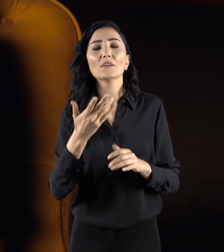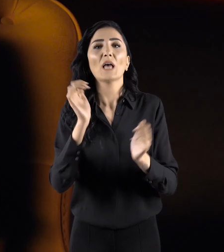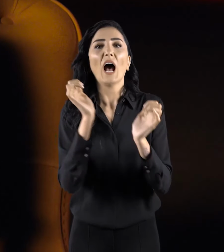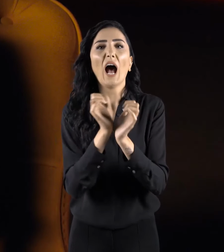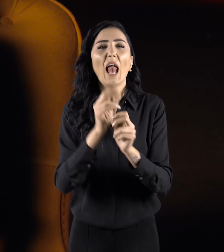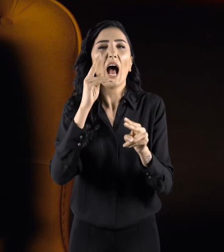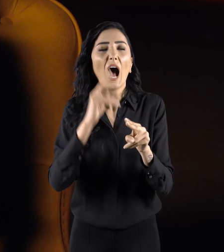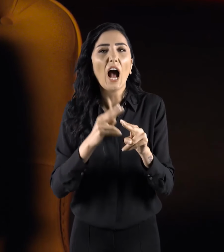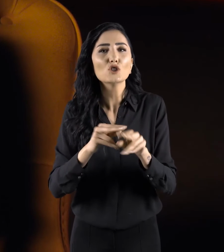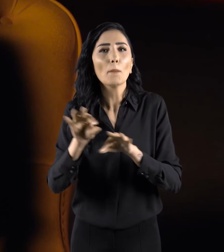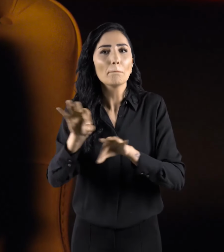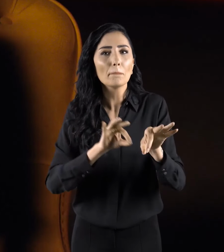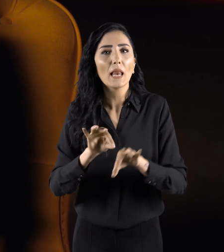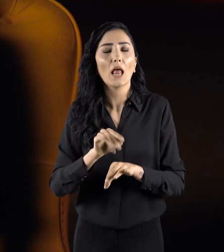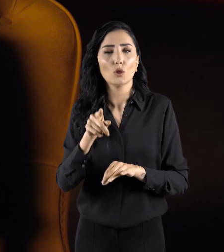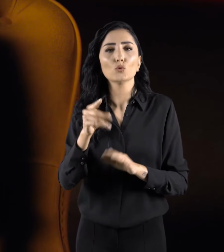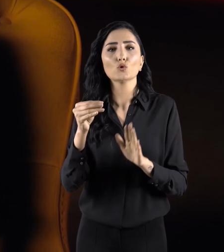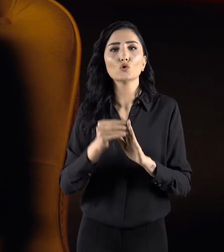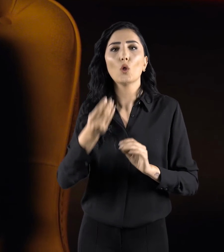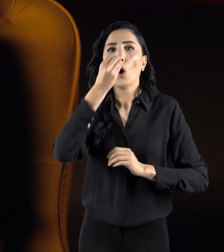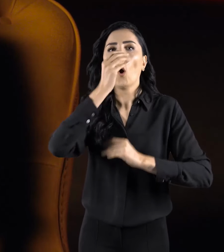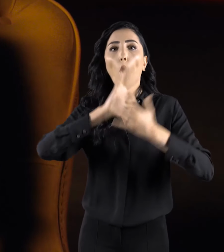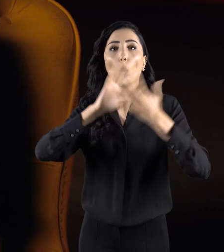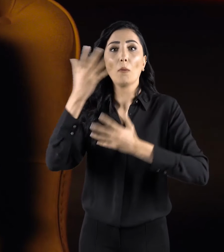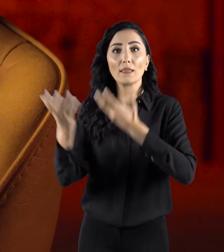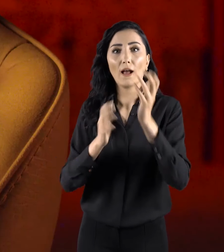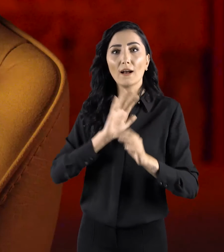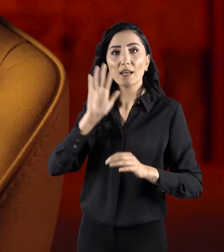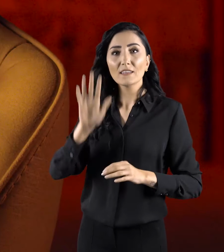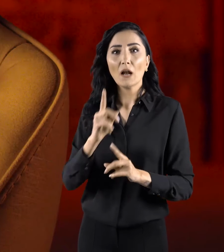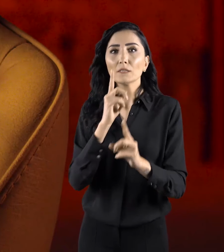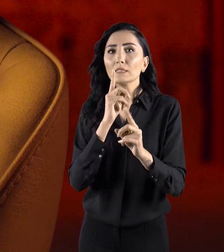Aile acil eylem planında olması gereken bilgiler şunlar. Orman yangını